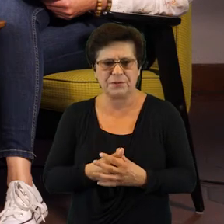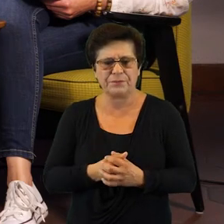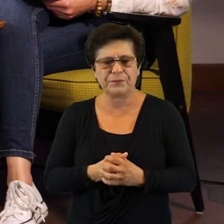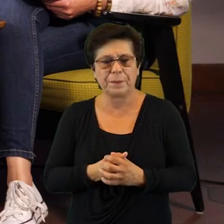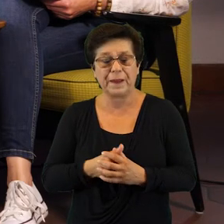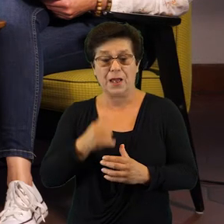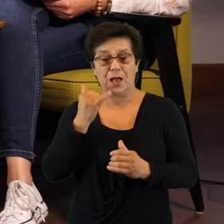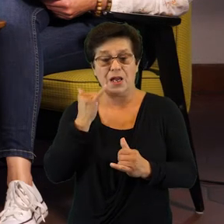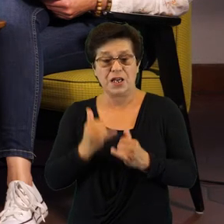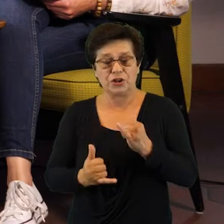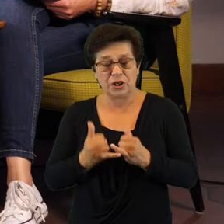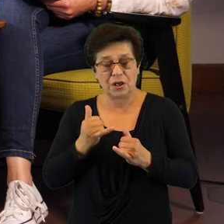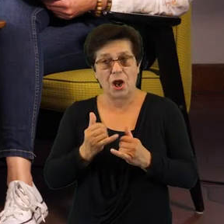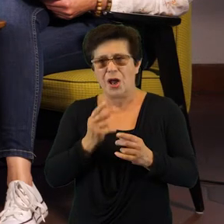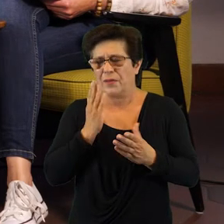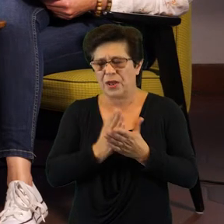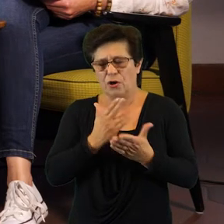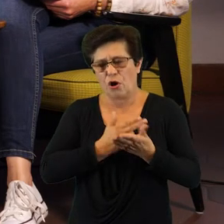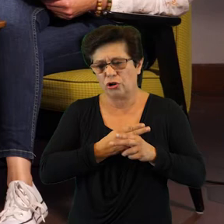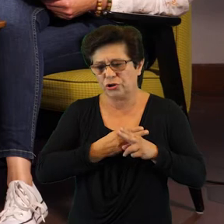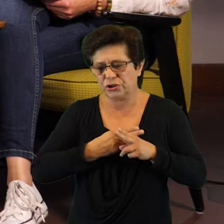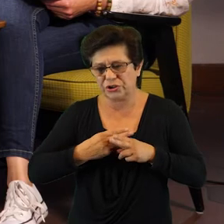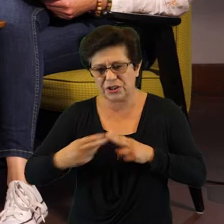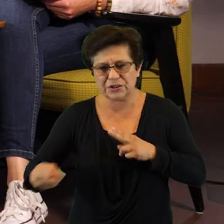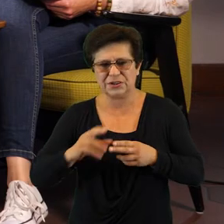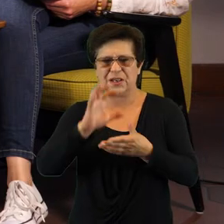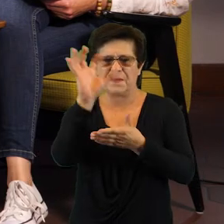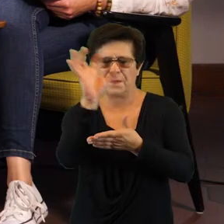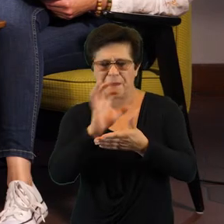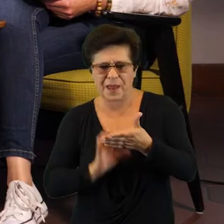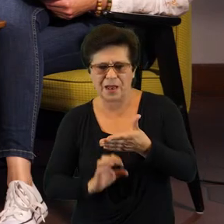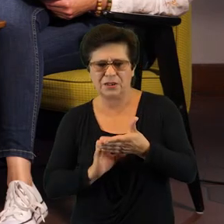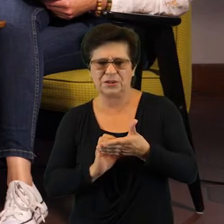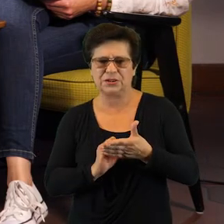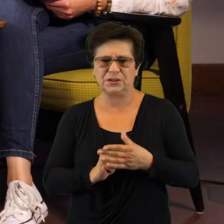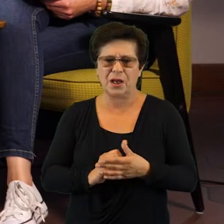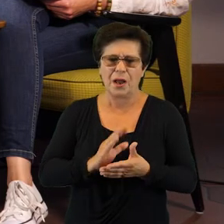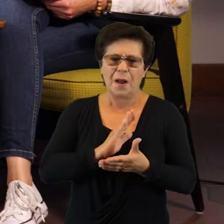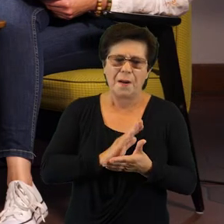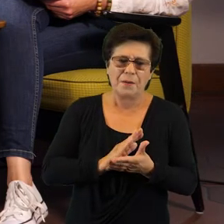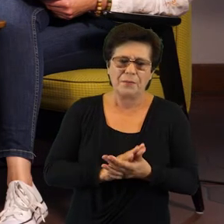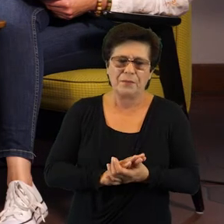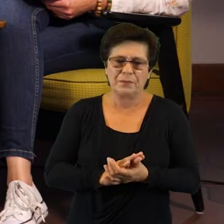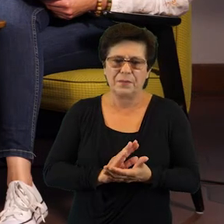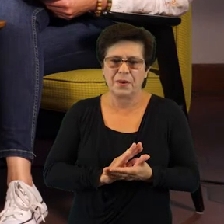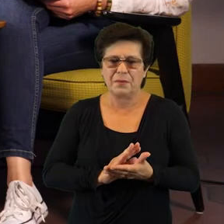że tylko czysty tekst, bez tam biografii autora, bez tego, co zjadł przed pisaniem wiersza